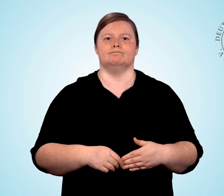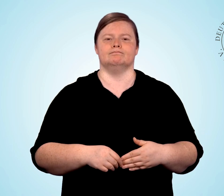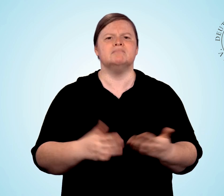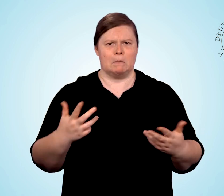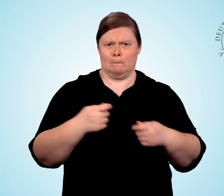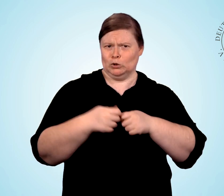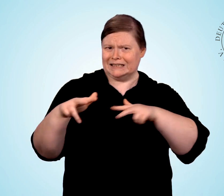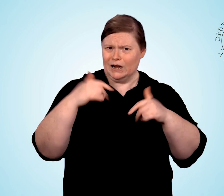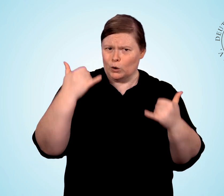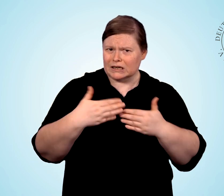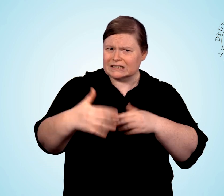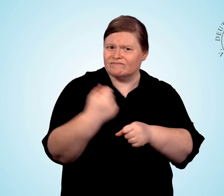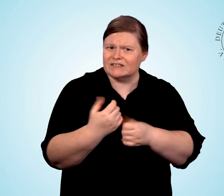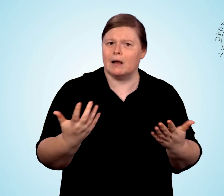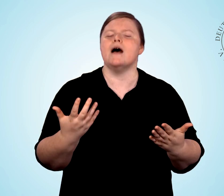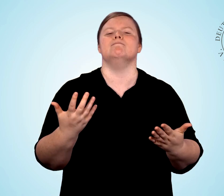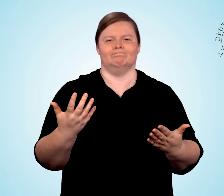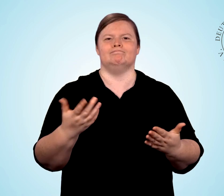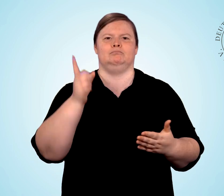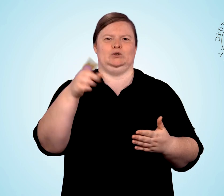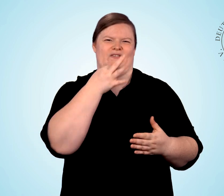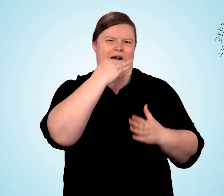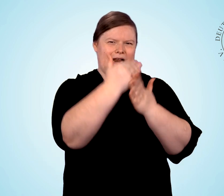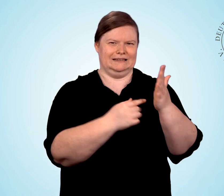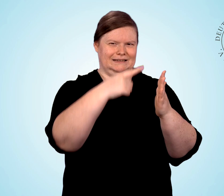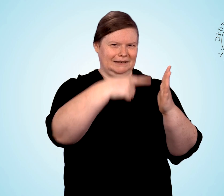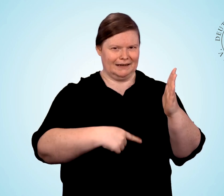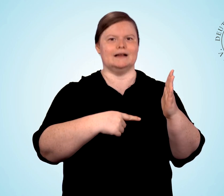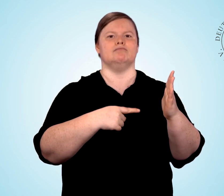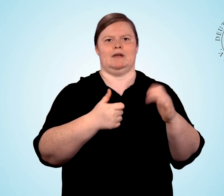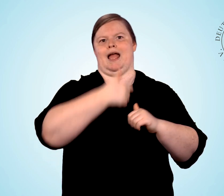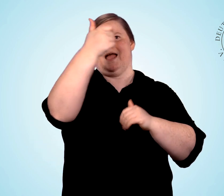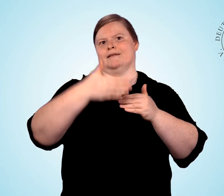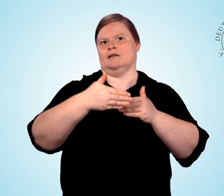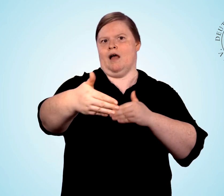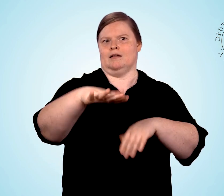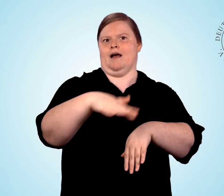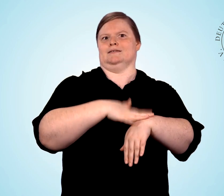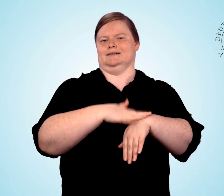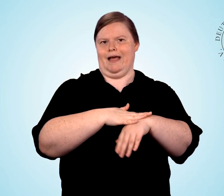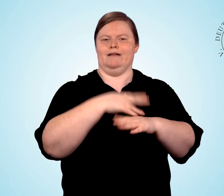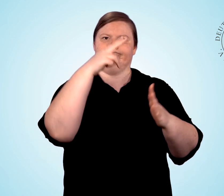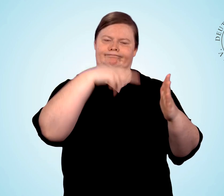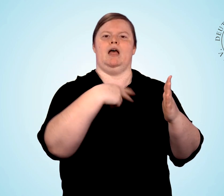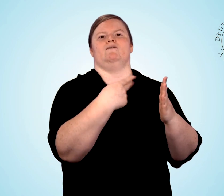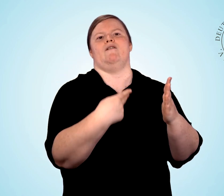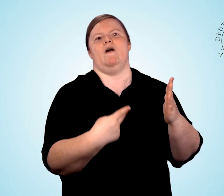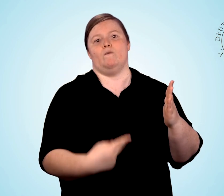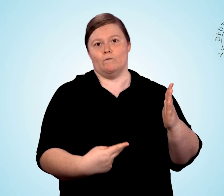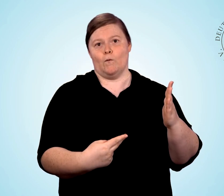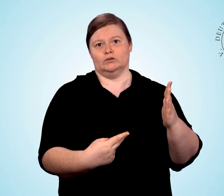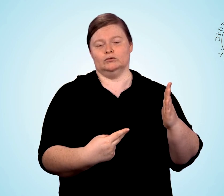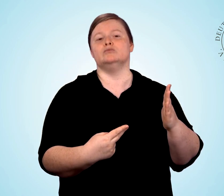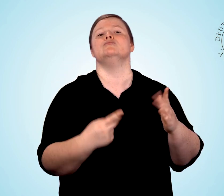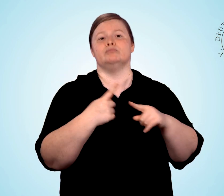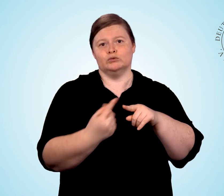Die Bundesregierung muss nun auf diese Fragenliste innerhalb eines Jahres antworten